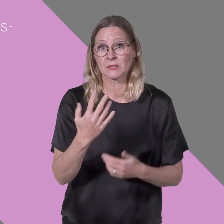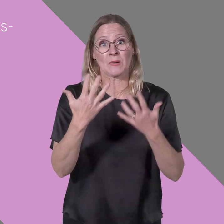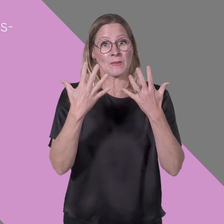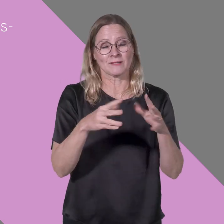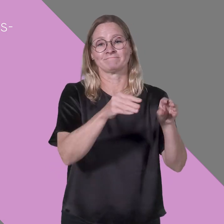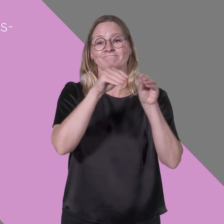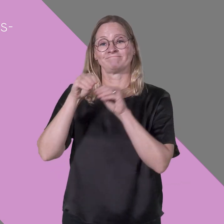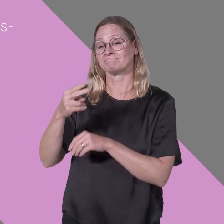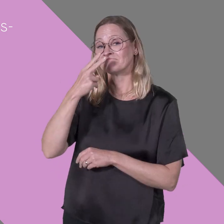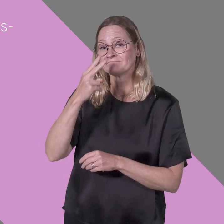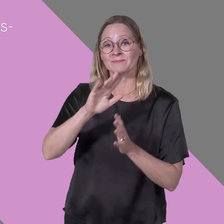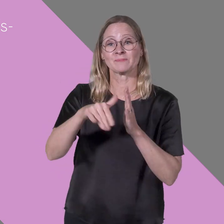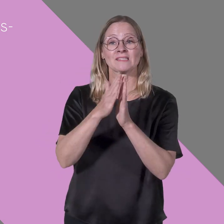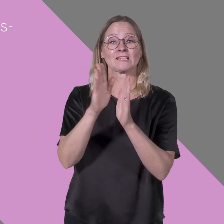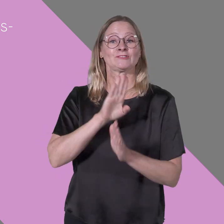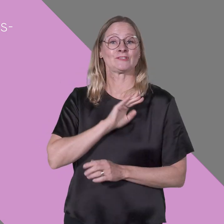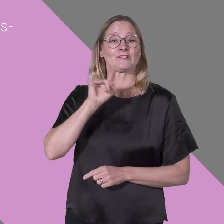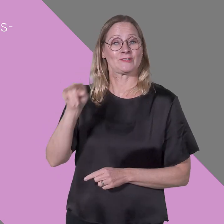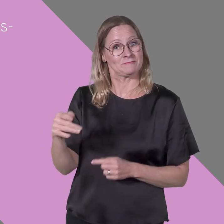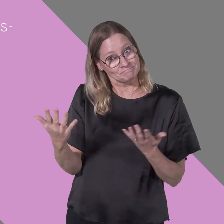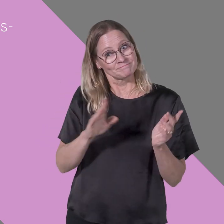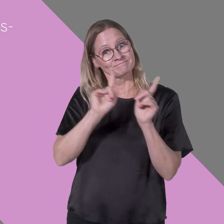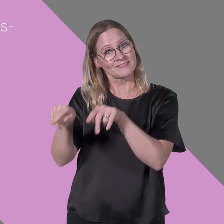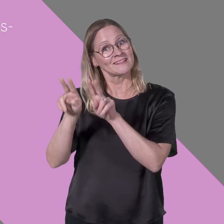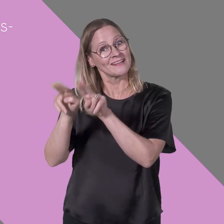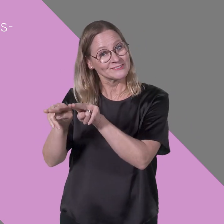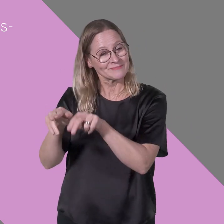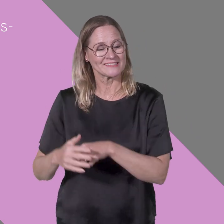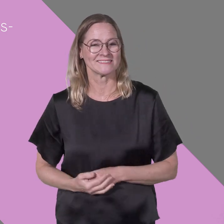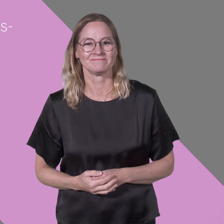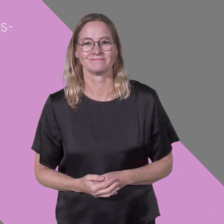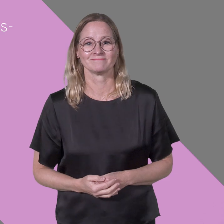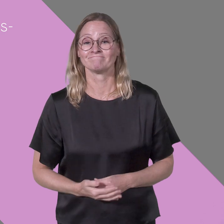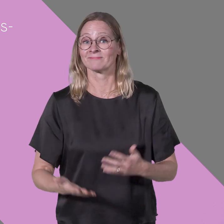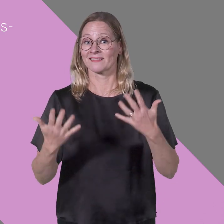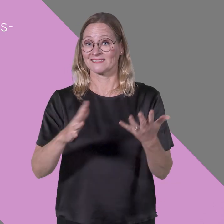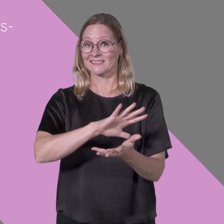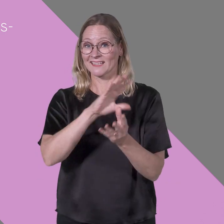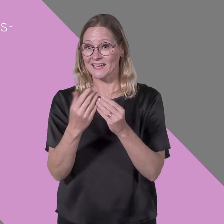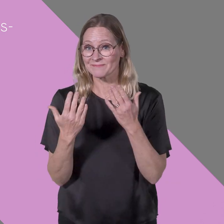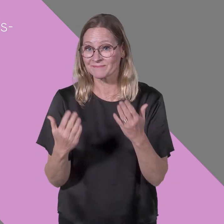ja se on nyt katsottavissa Viittomakielisessä kirjastossa. Ei muuta kuin katsomaan! Tässä kaikki tältä erää.